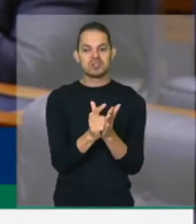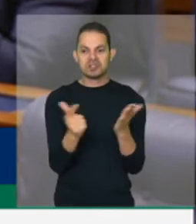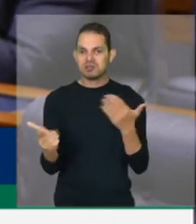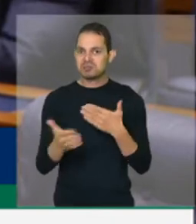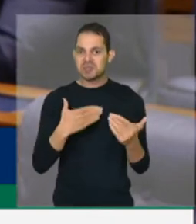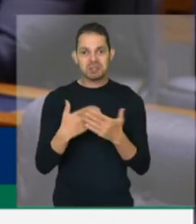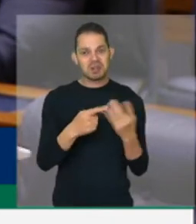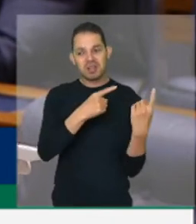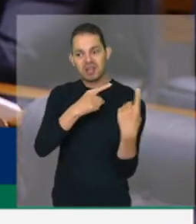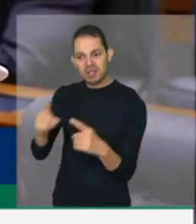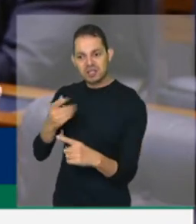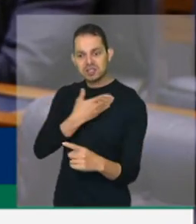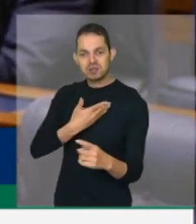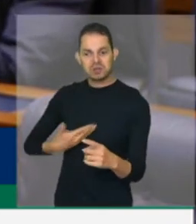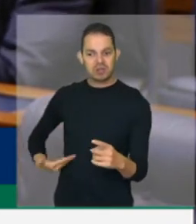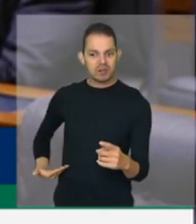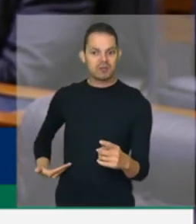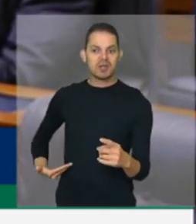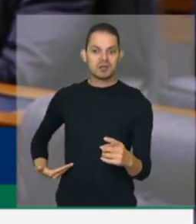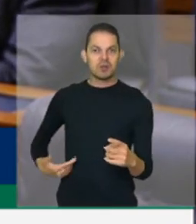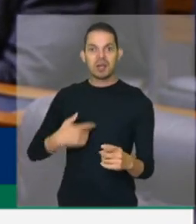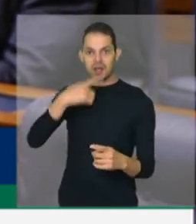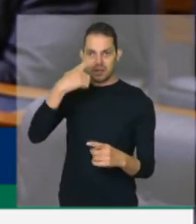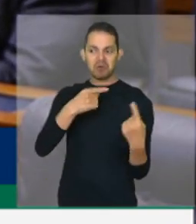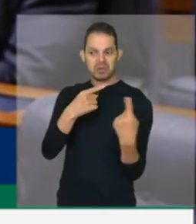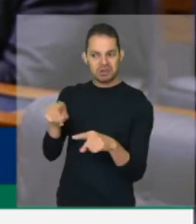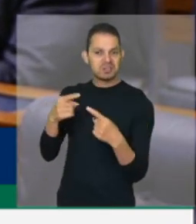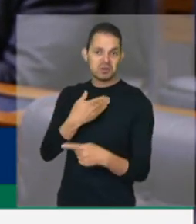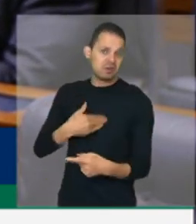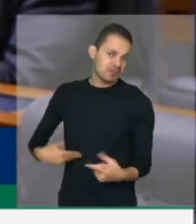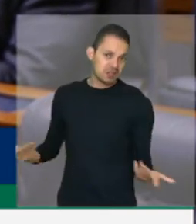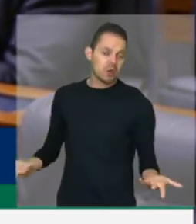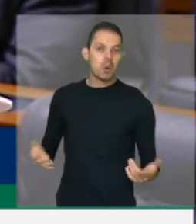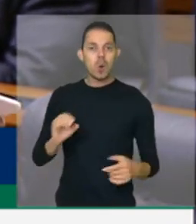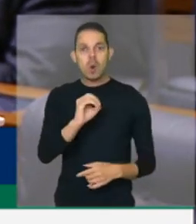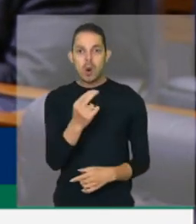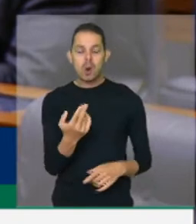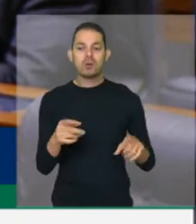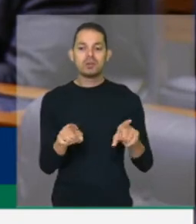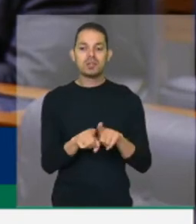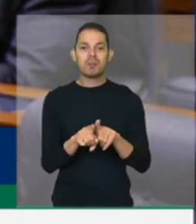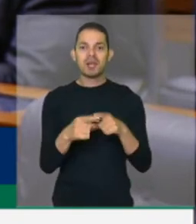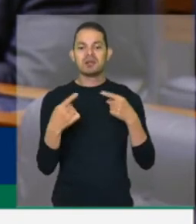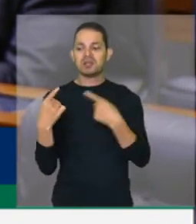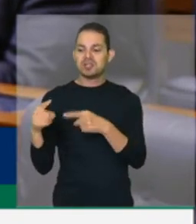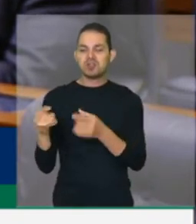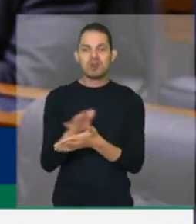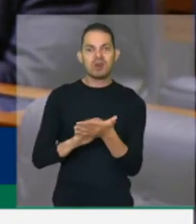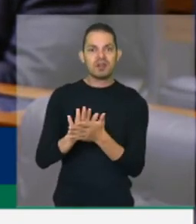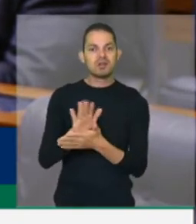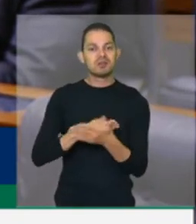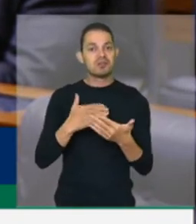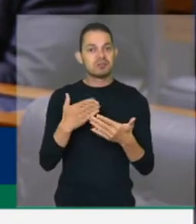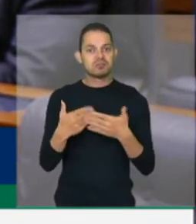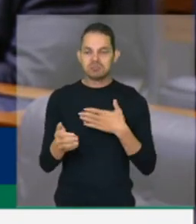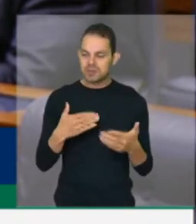CRÍTICOS DO GOVERNO, A MAIORIA É COMO ESSA QUE VOS FALA, SEJA ELES NÃO TÃO CRÍTICOS ASSIM DO GOVERNO. O JORNALISTA ESTÁ AQUI PARA